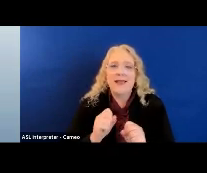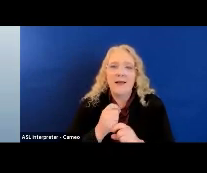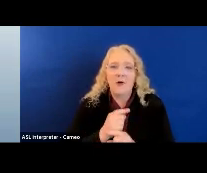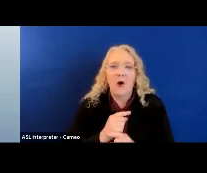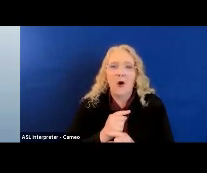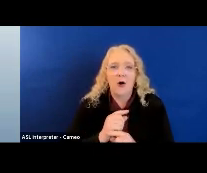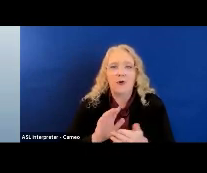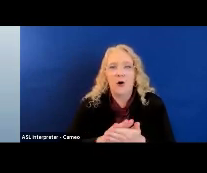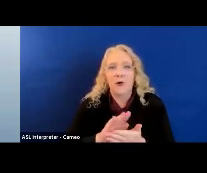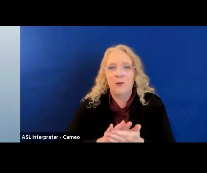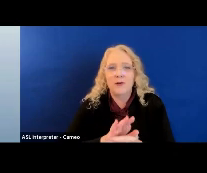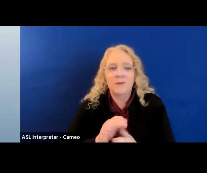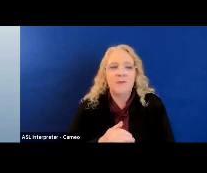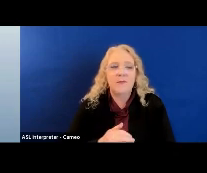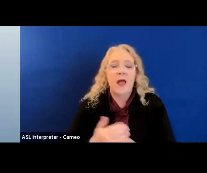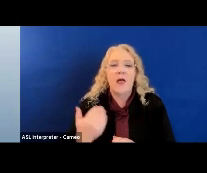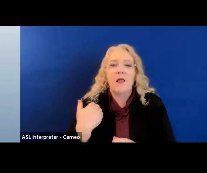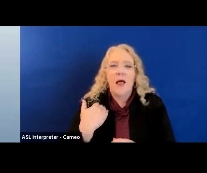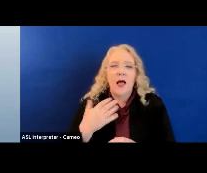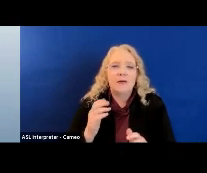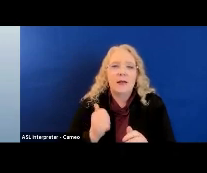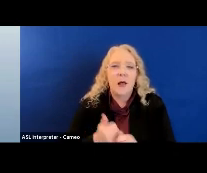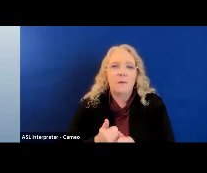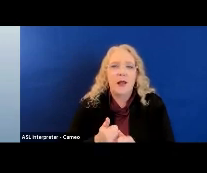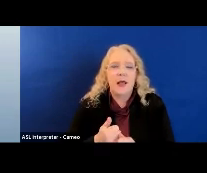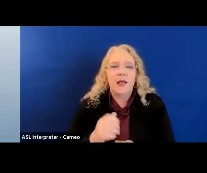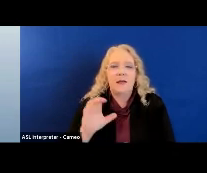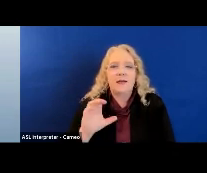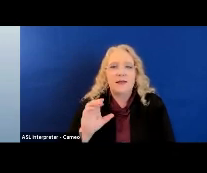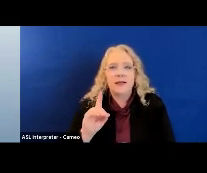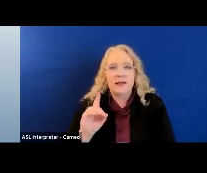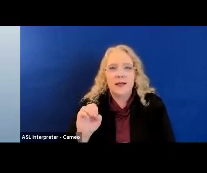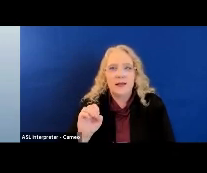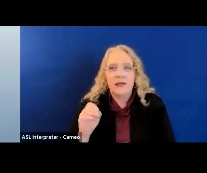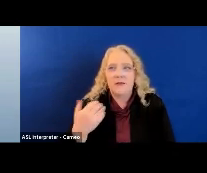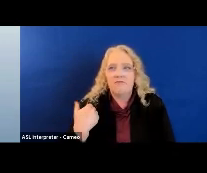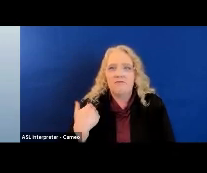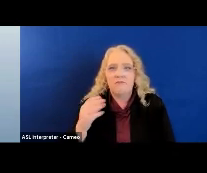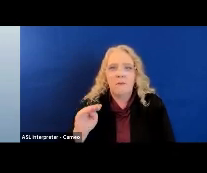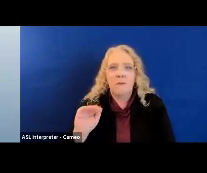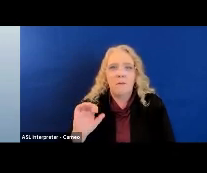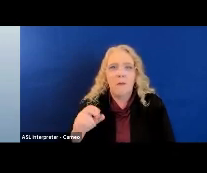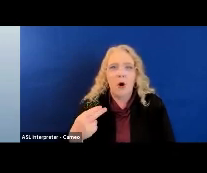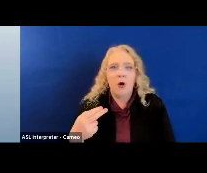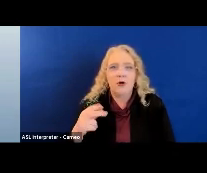Estos fueron actualizados por última vez por el departamento de educación de California en marzo de 2024